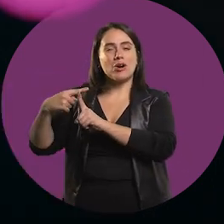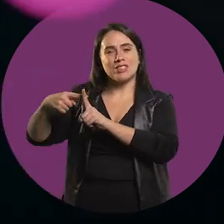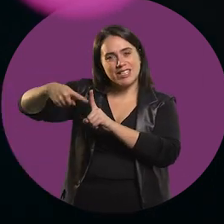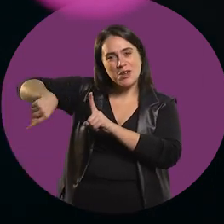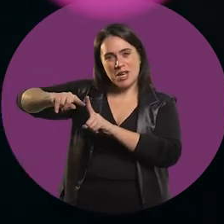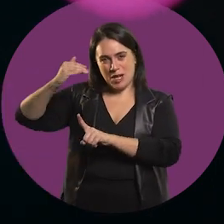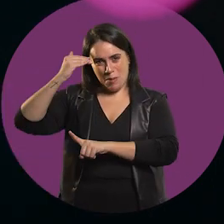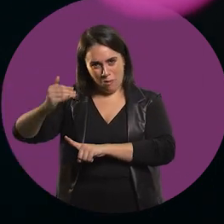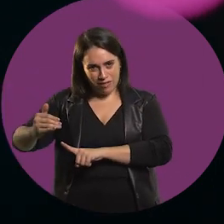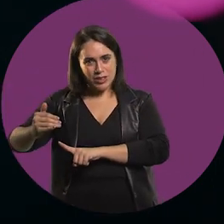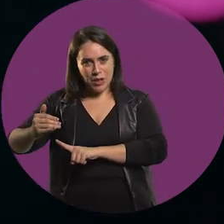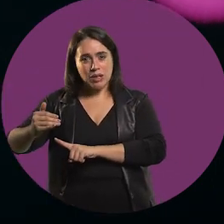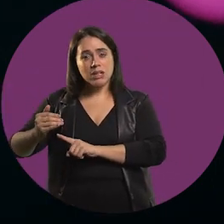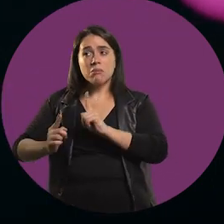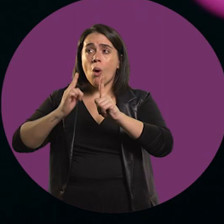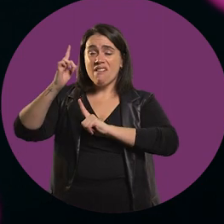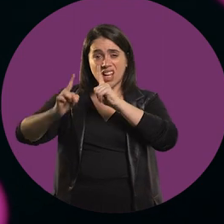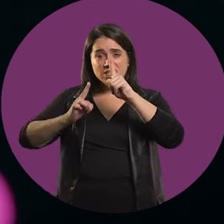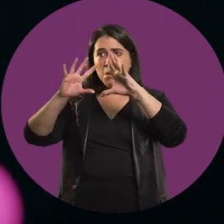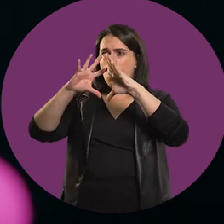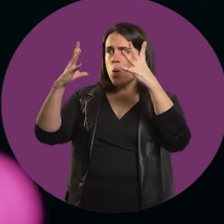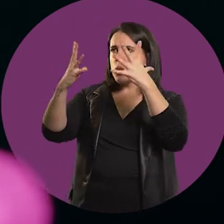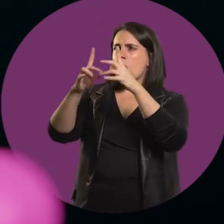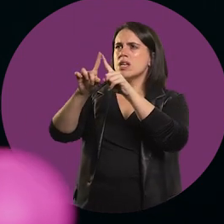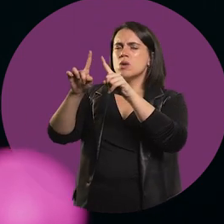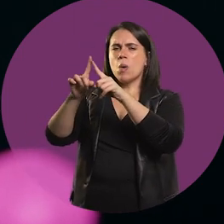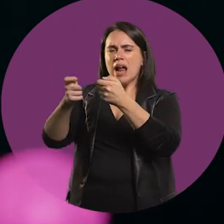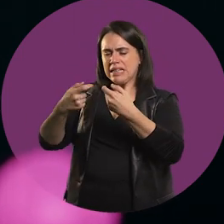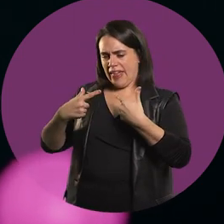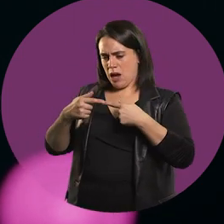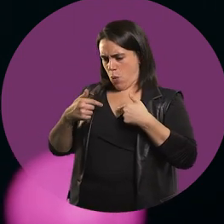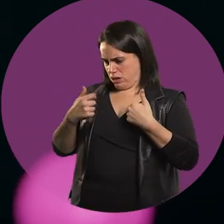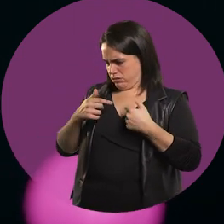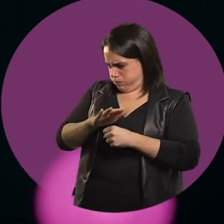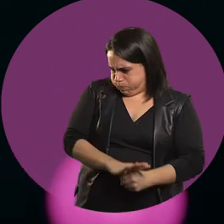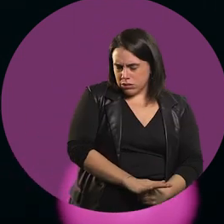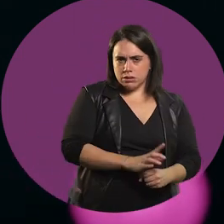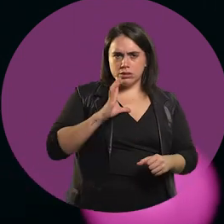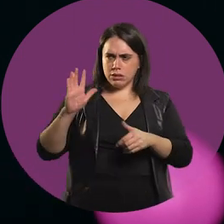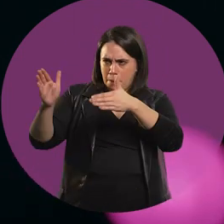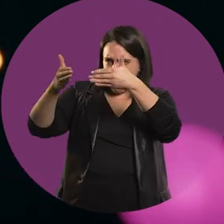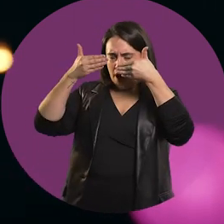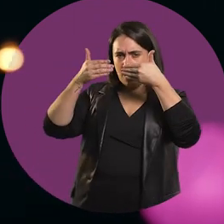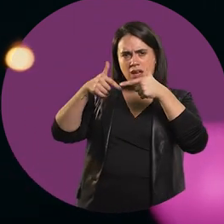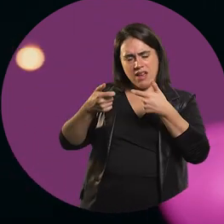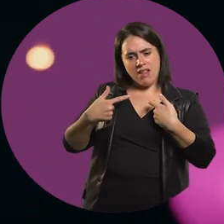Pero claro, el mundo te hace sentir que vos no formás parte de él, y en base a eso empiezan a surgir los temores